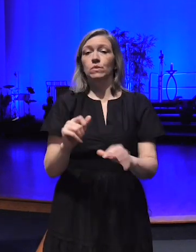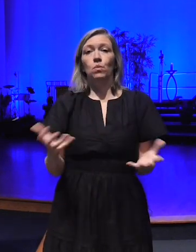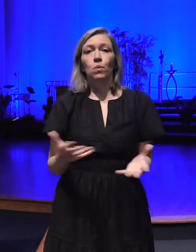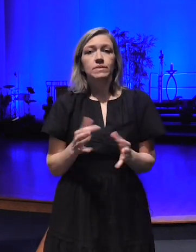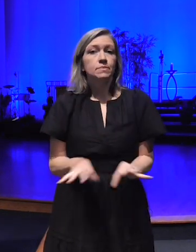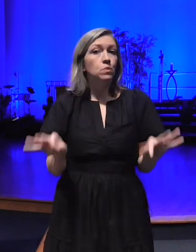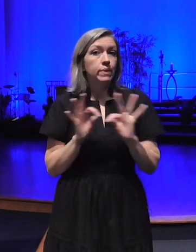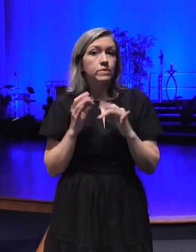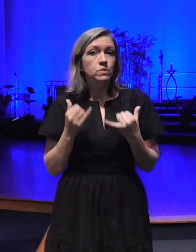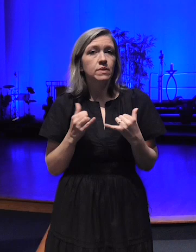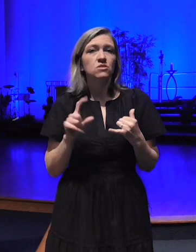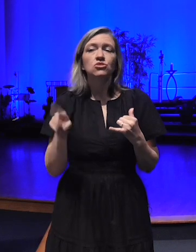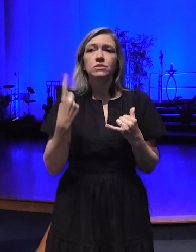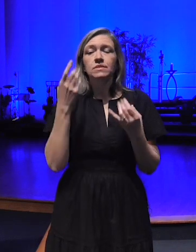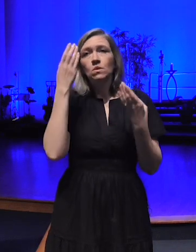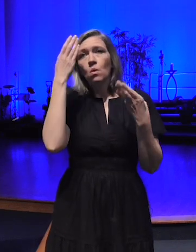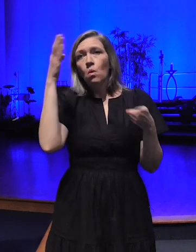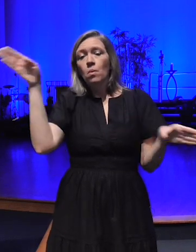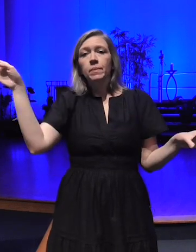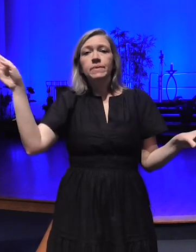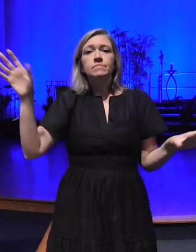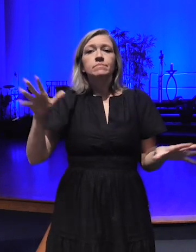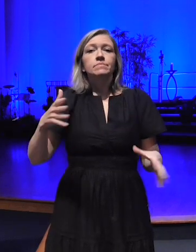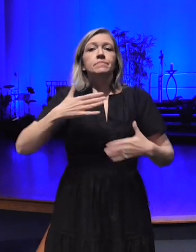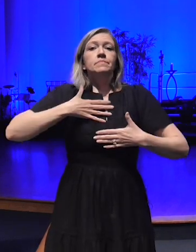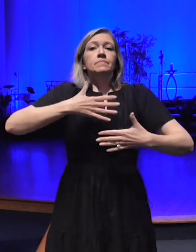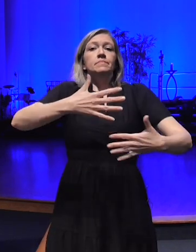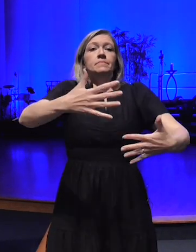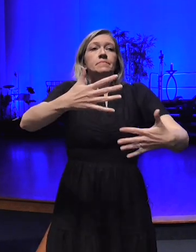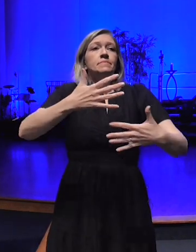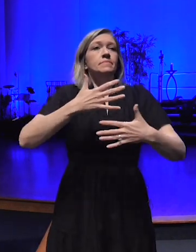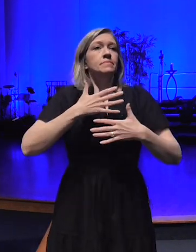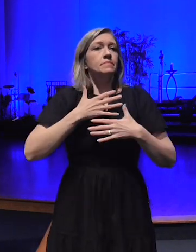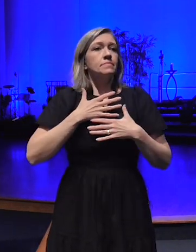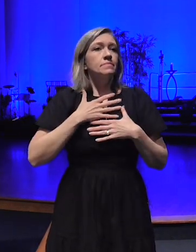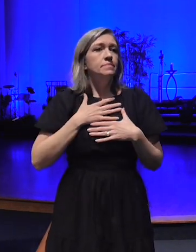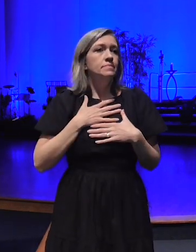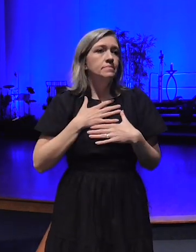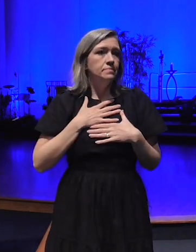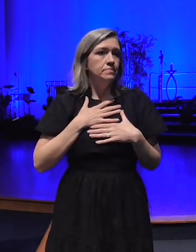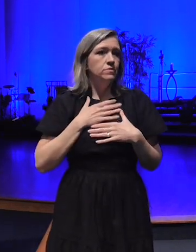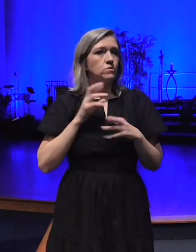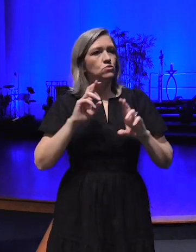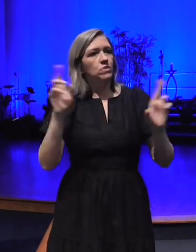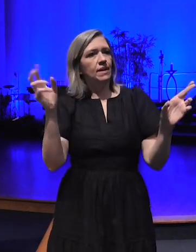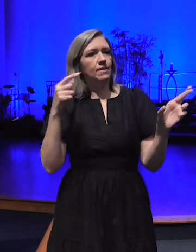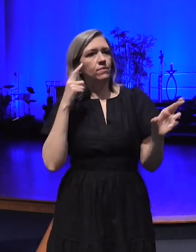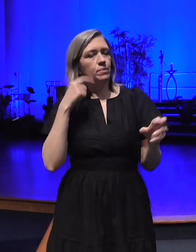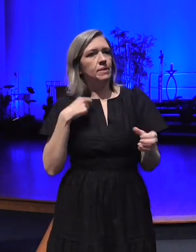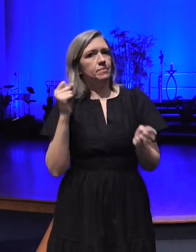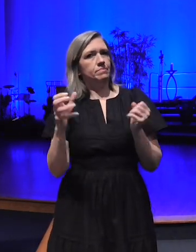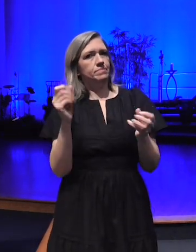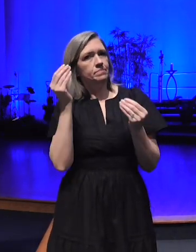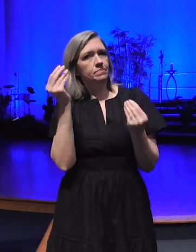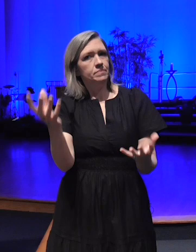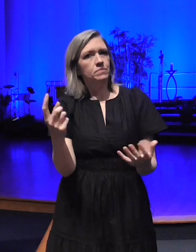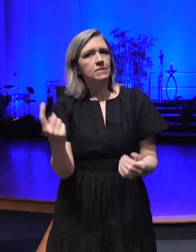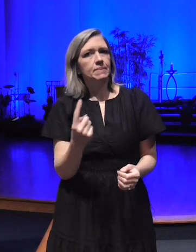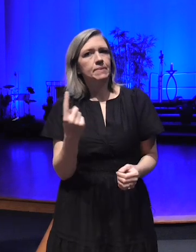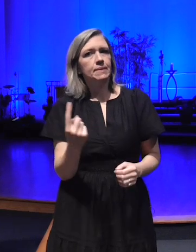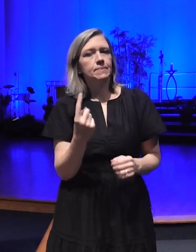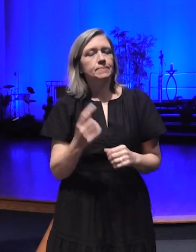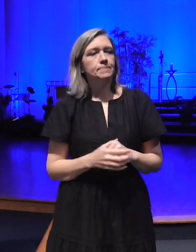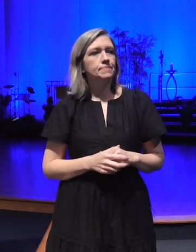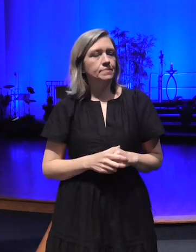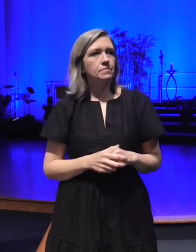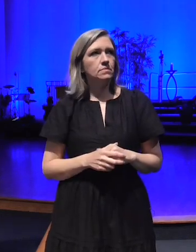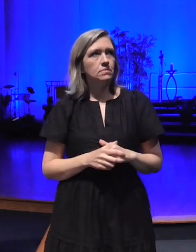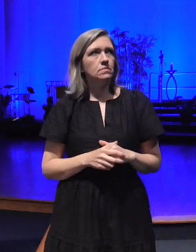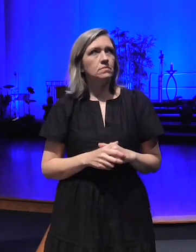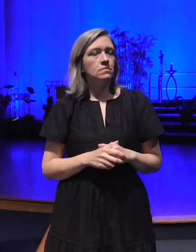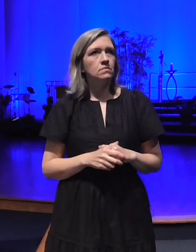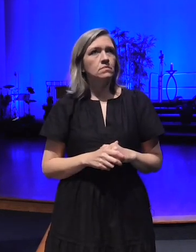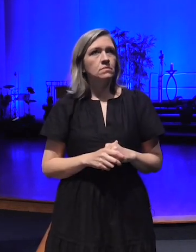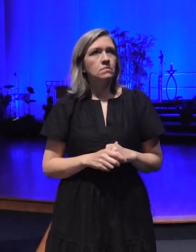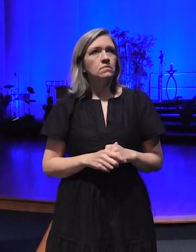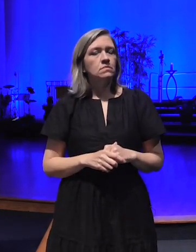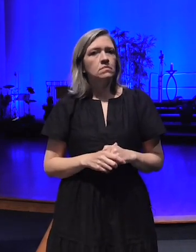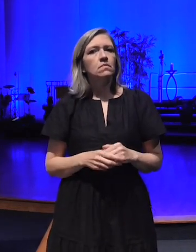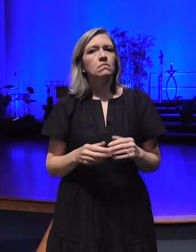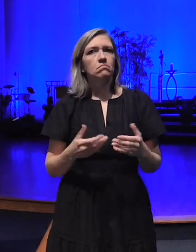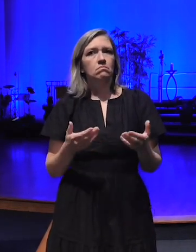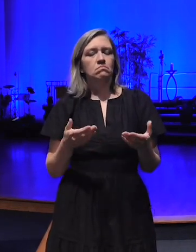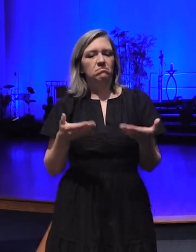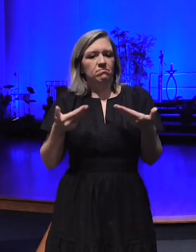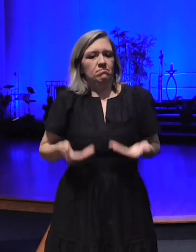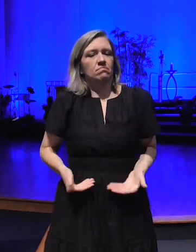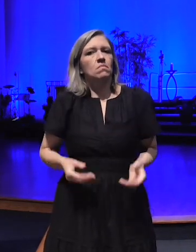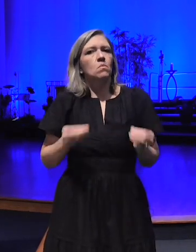respira y siente algo que estoy a punto de decirte. Hay un tú más profundo. Hay un